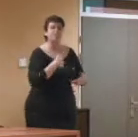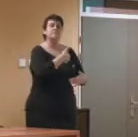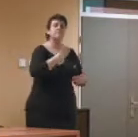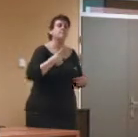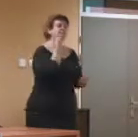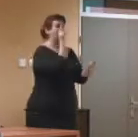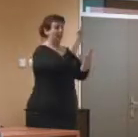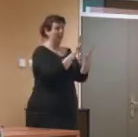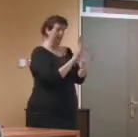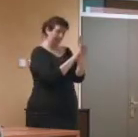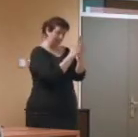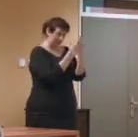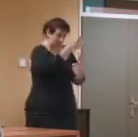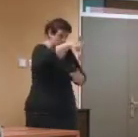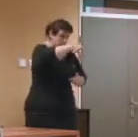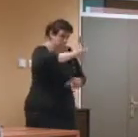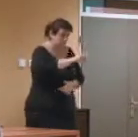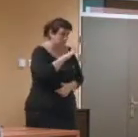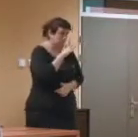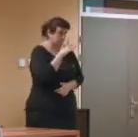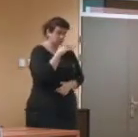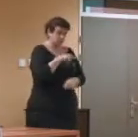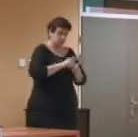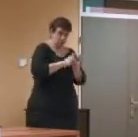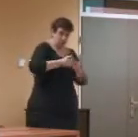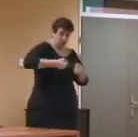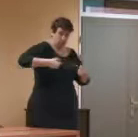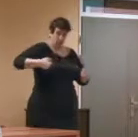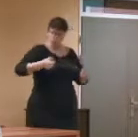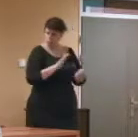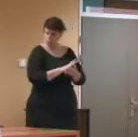y la dimensión de lo que hemos visto. No sé si me estoy alargando mucho...